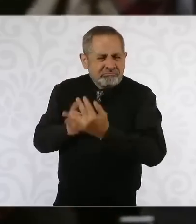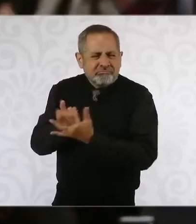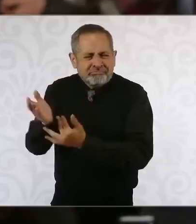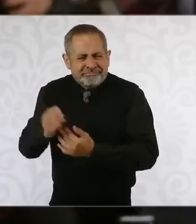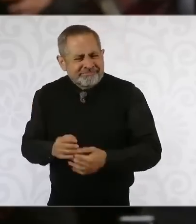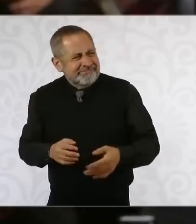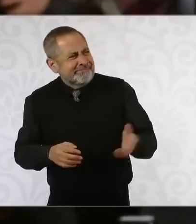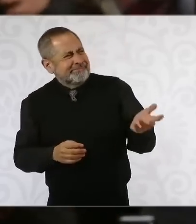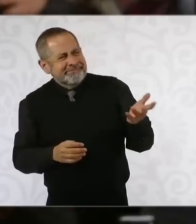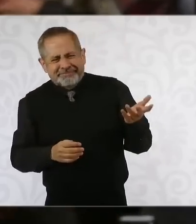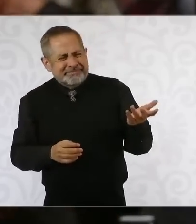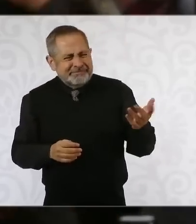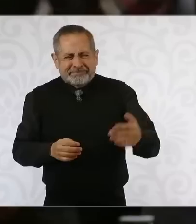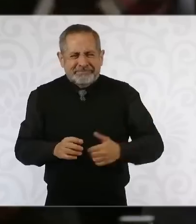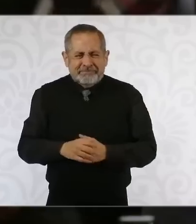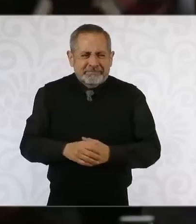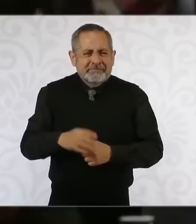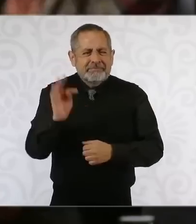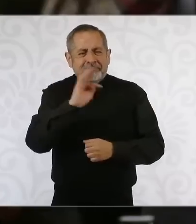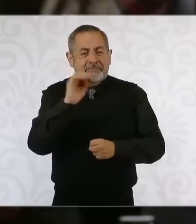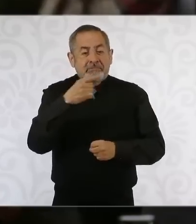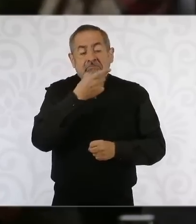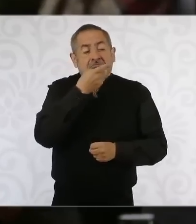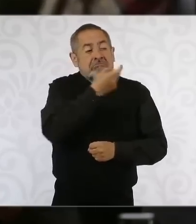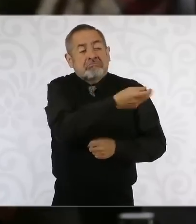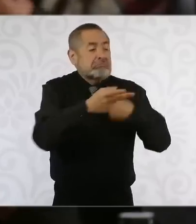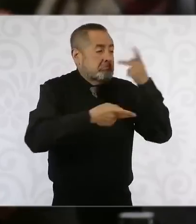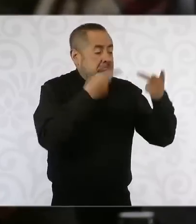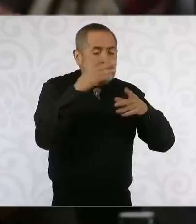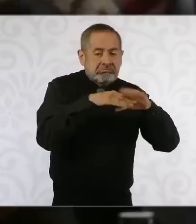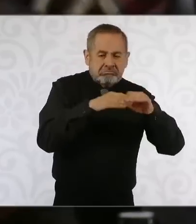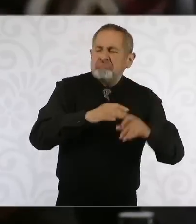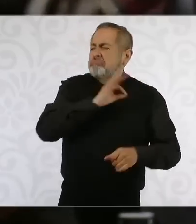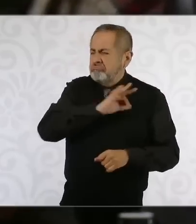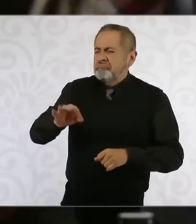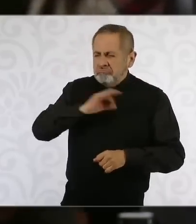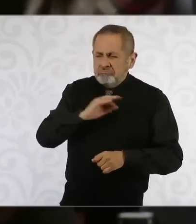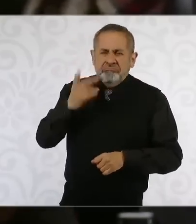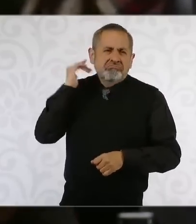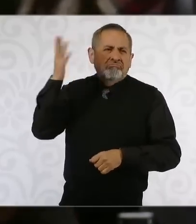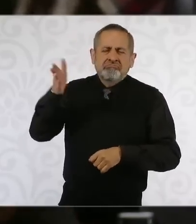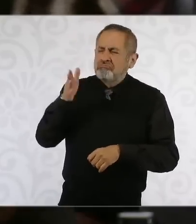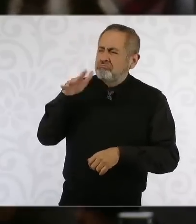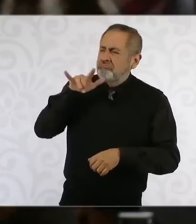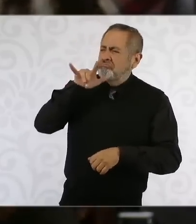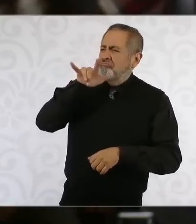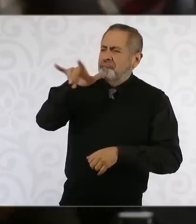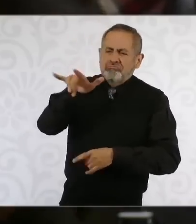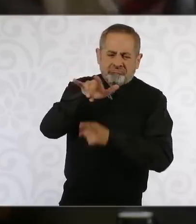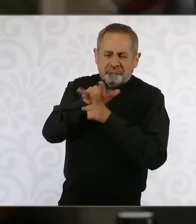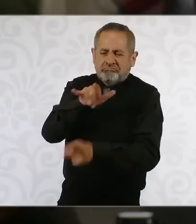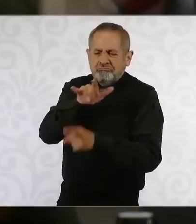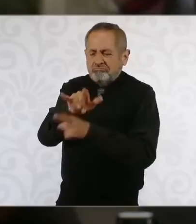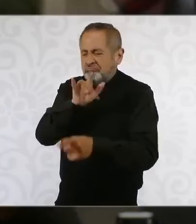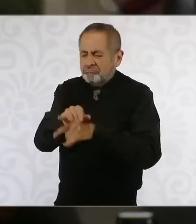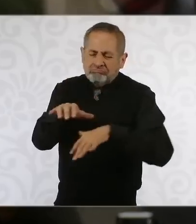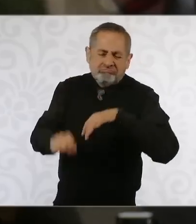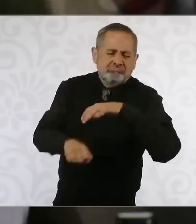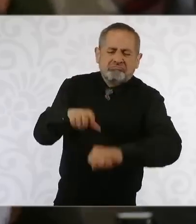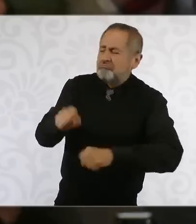Incluso un bombardeo así lo han dicho un asunto de eh eh entrar eh grupos de élite qué respondería